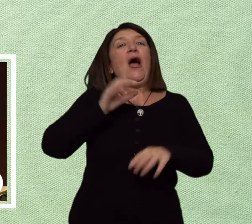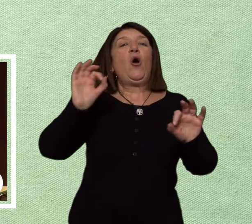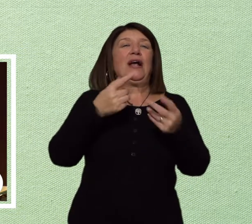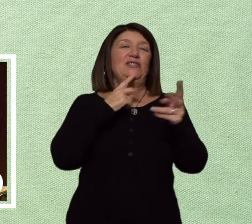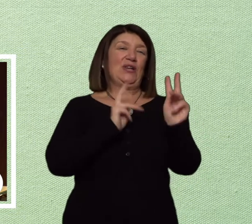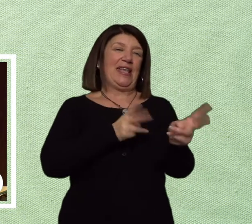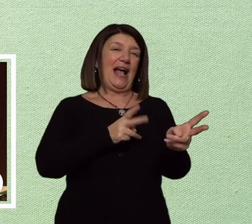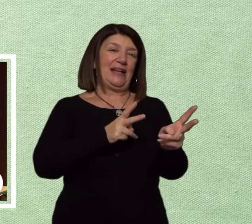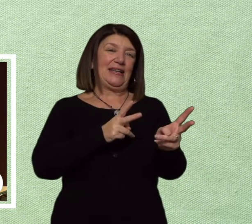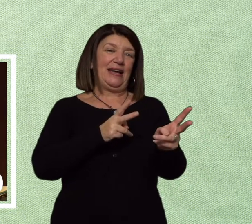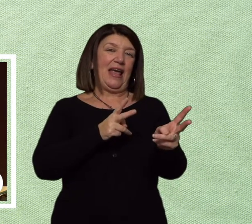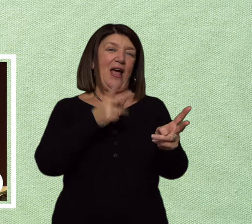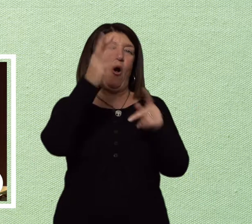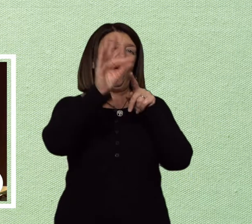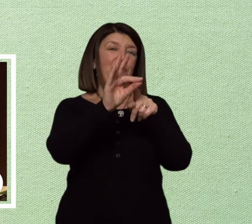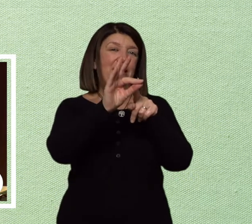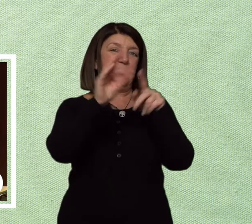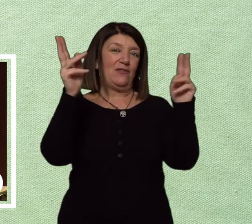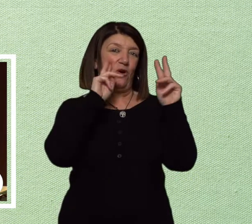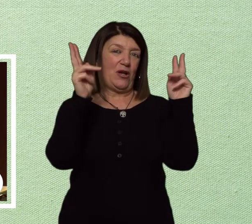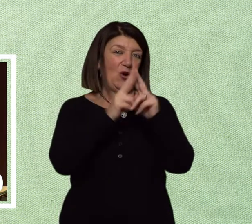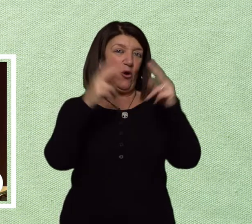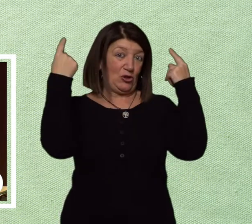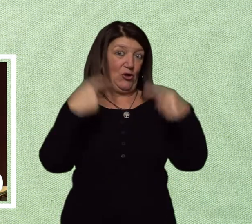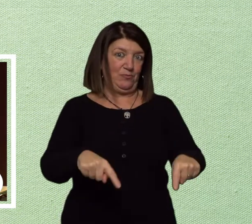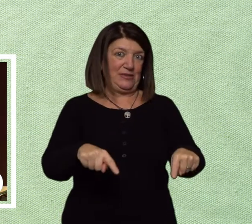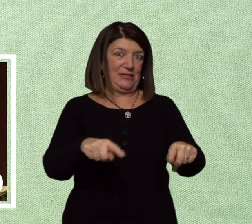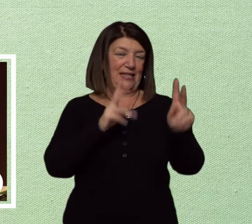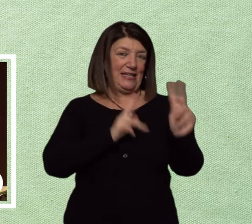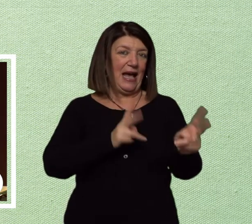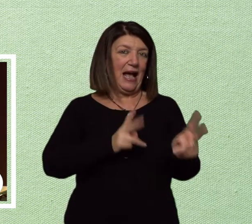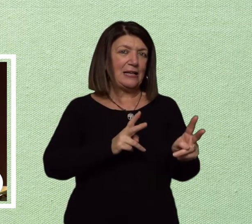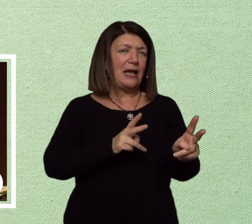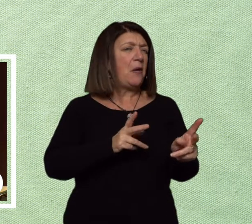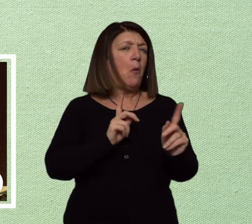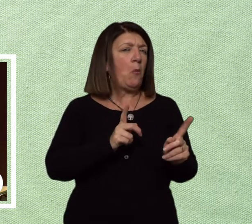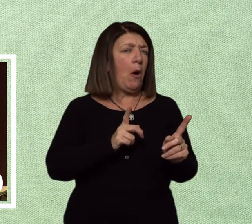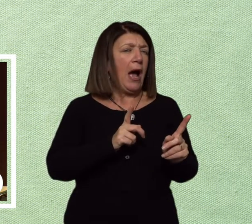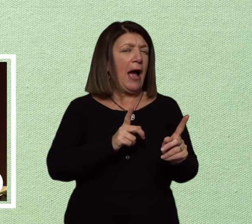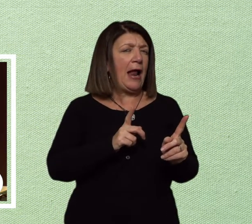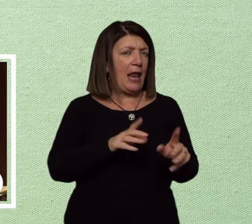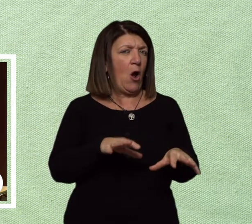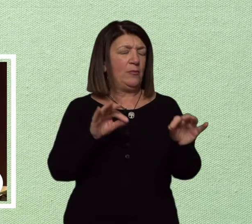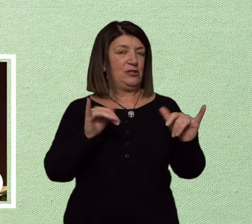incontro, entriamo un po' nel vivo di quello che sarà quella che sarà la nostra chiacchierata